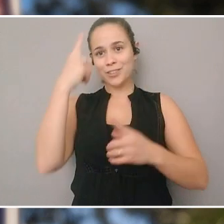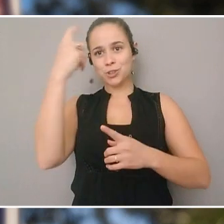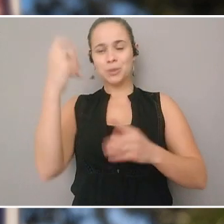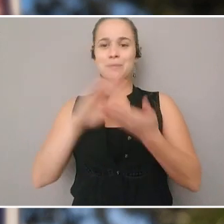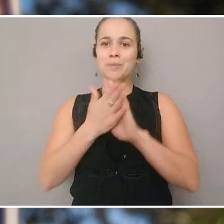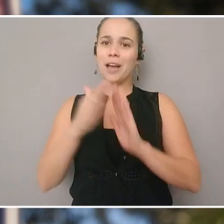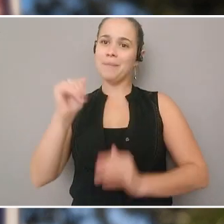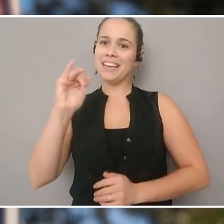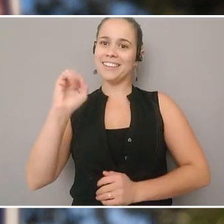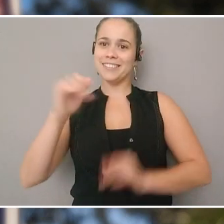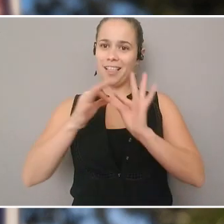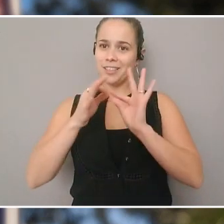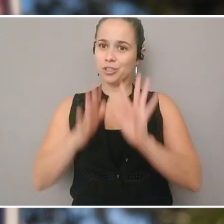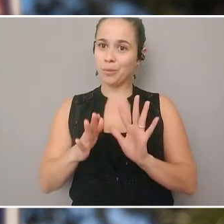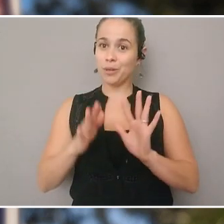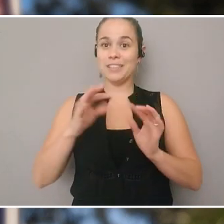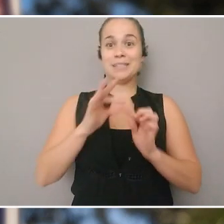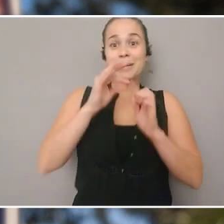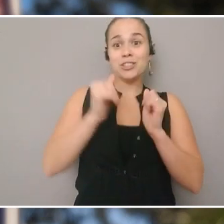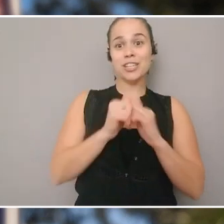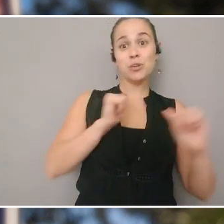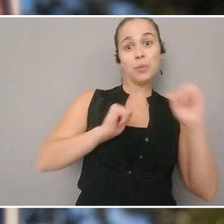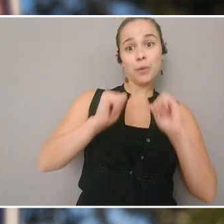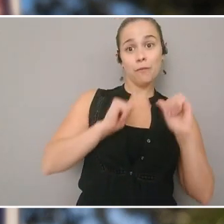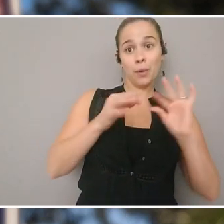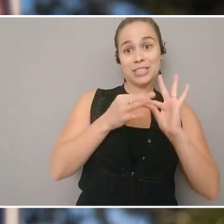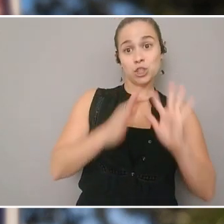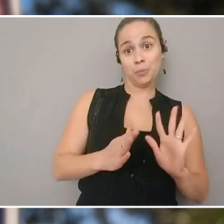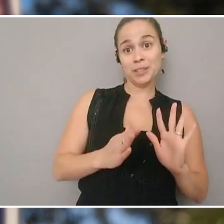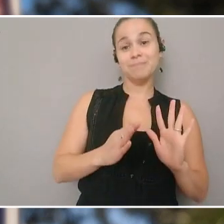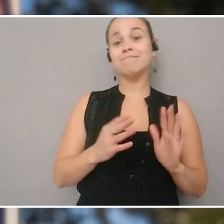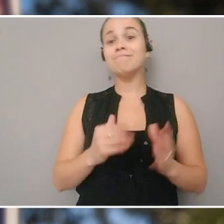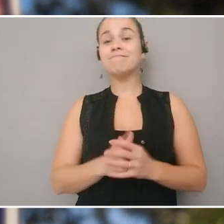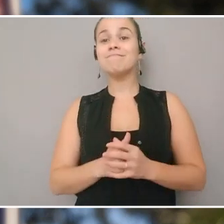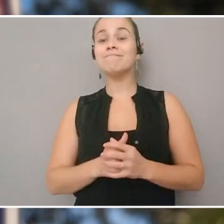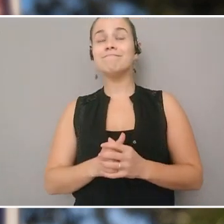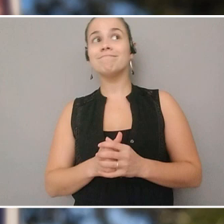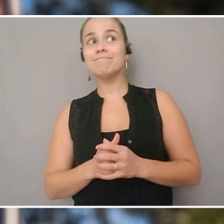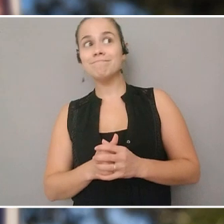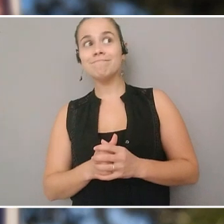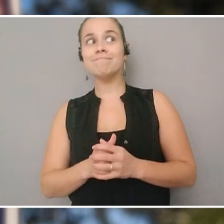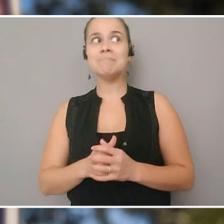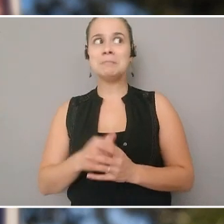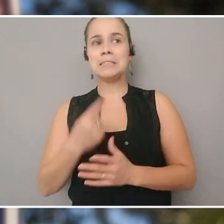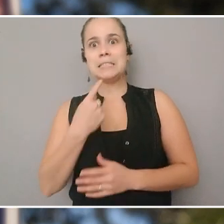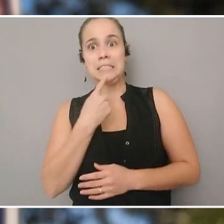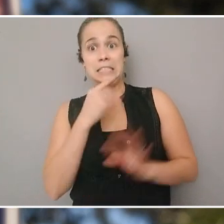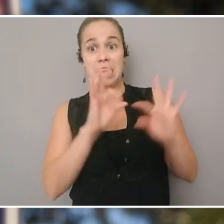especializada en interpretación de actuacion.